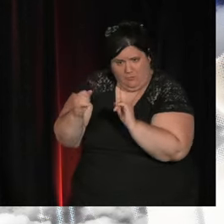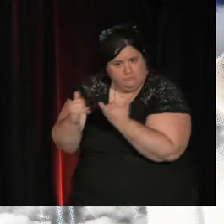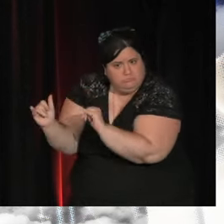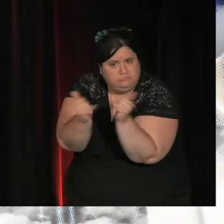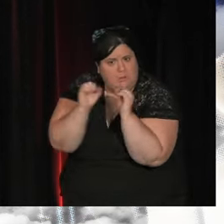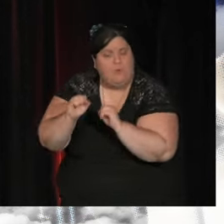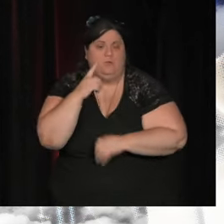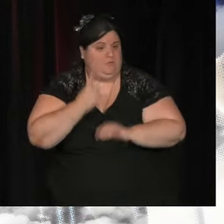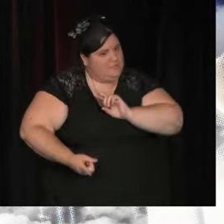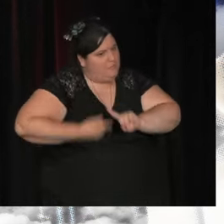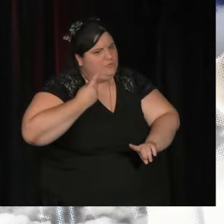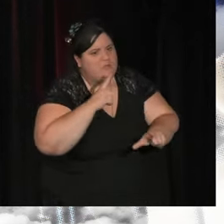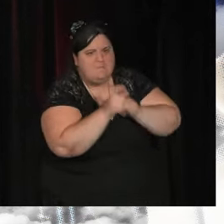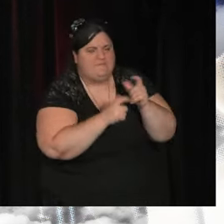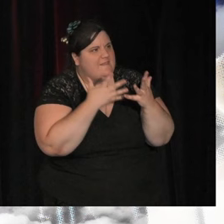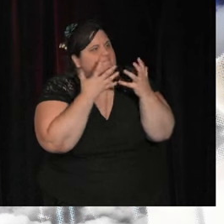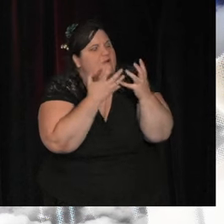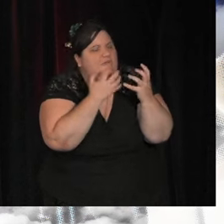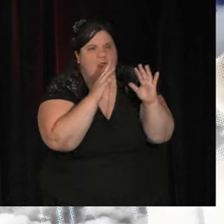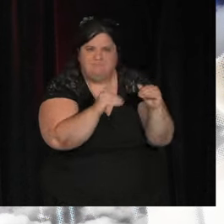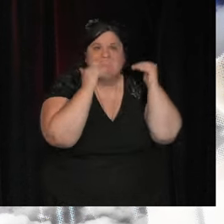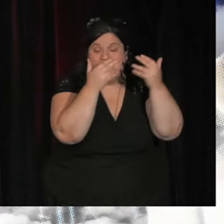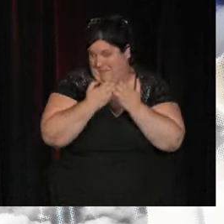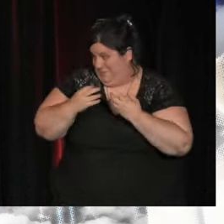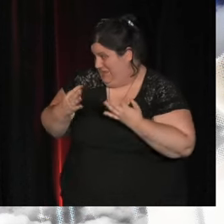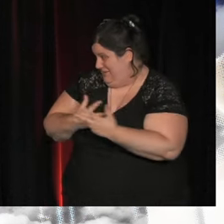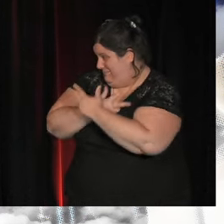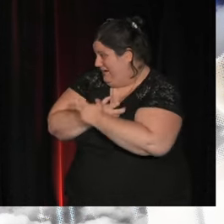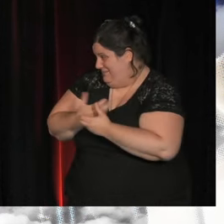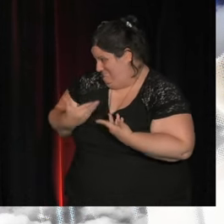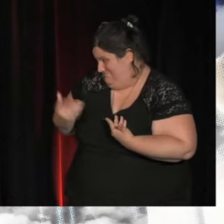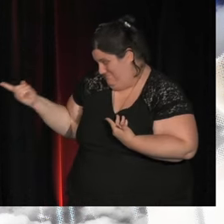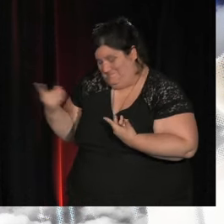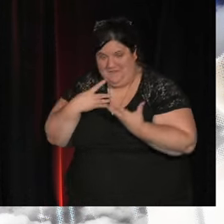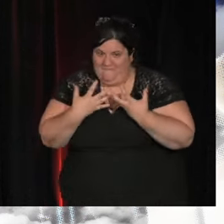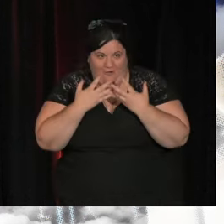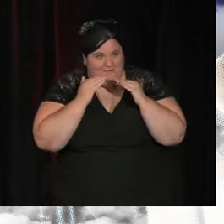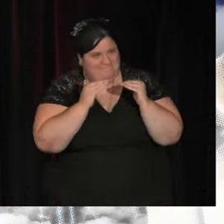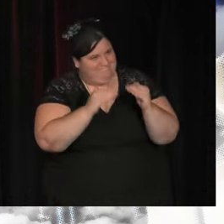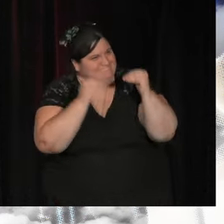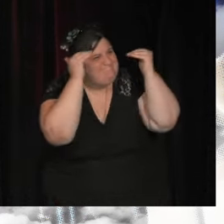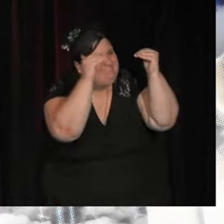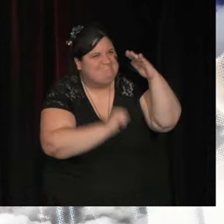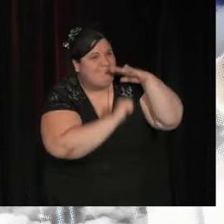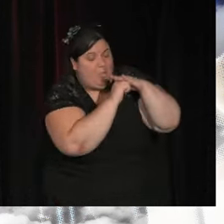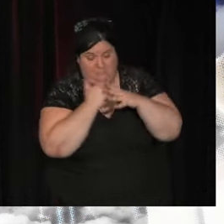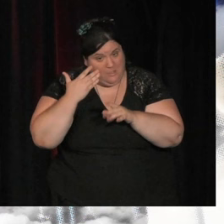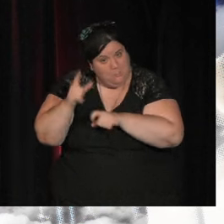puisse satisfaire les gens comme toi, Maxime, mais aussi des gens qui sont un peu plus néophytes et rendre le jeu abordable.